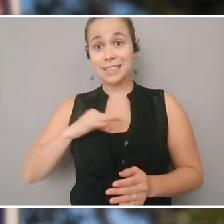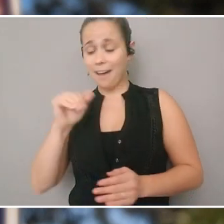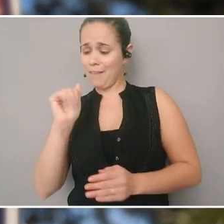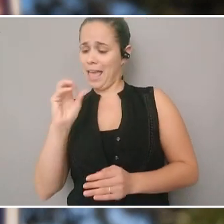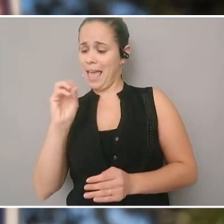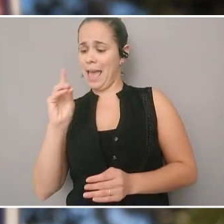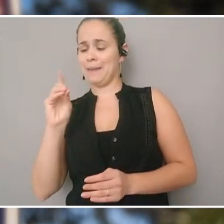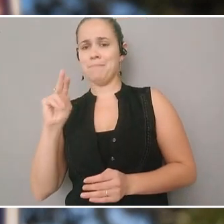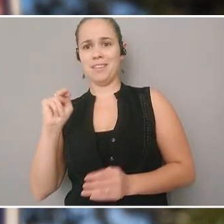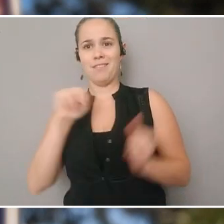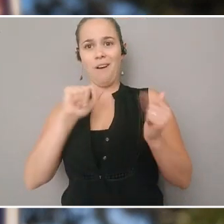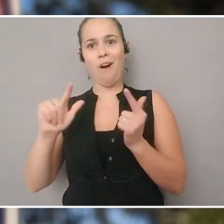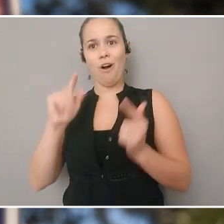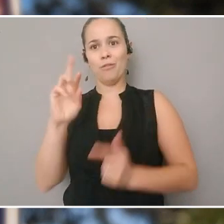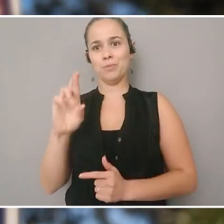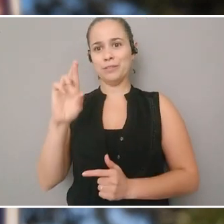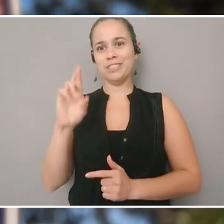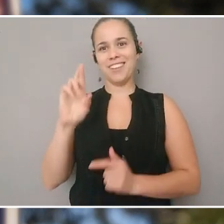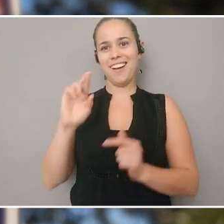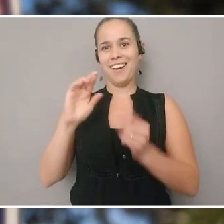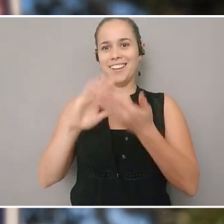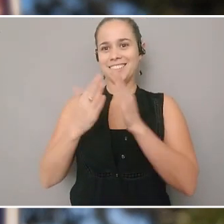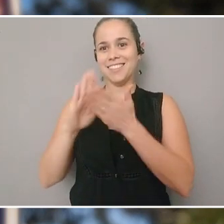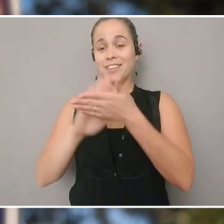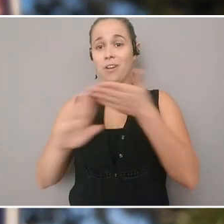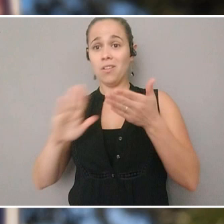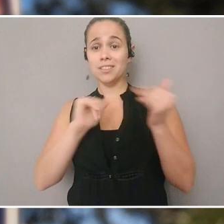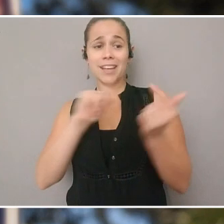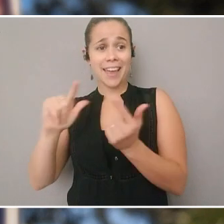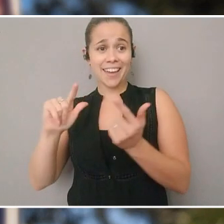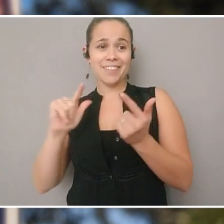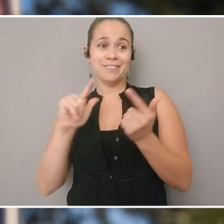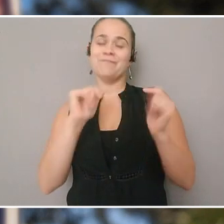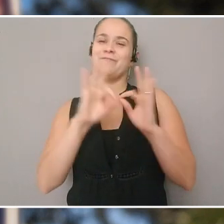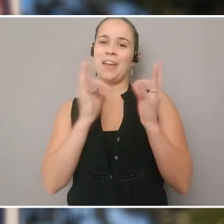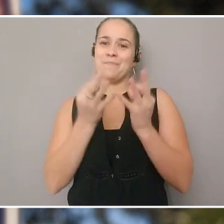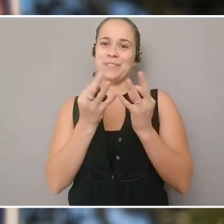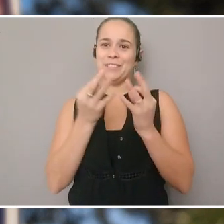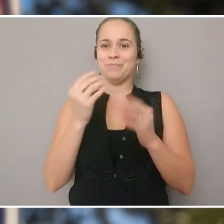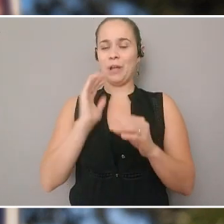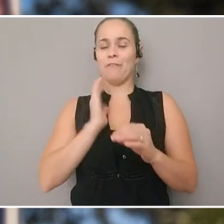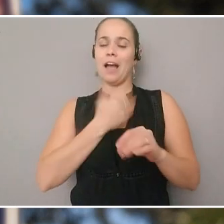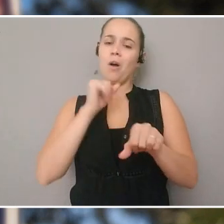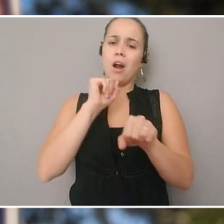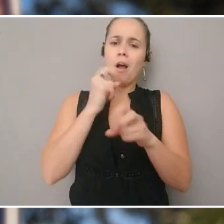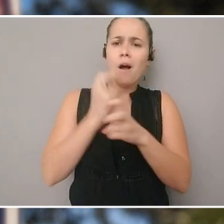Riverside City College y los miembros la familia de nuestros estudiantes.